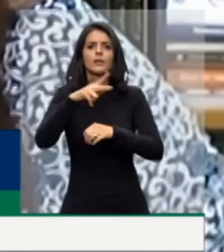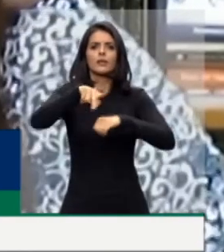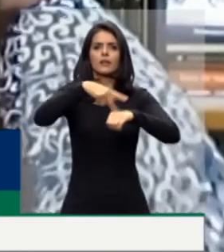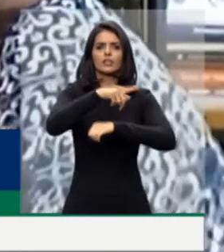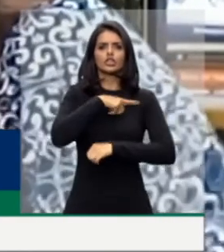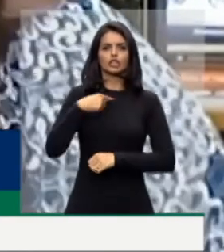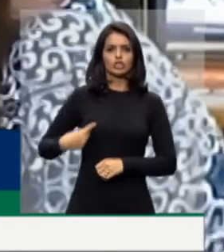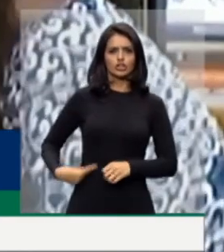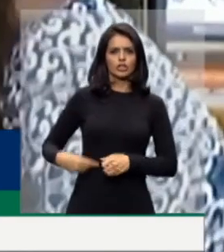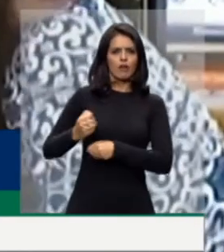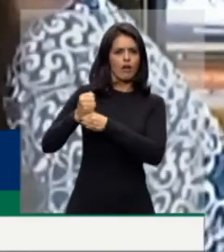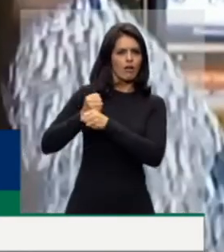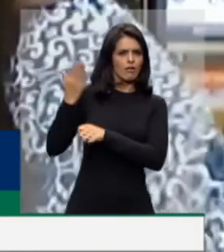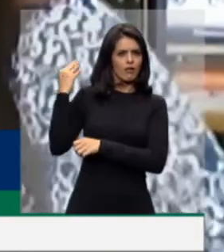EÓLICO DE GRANDES